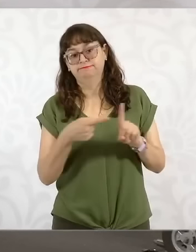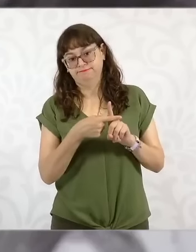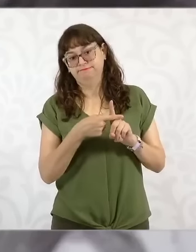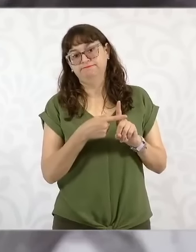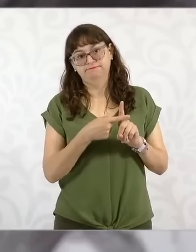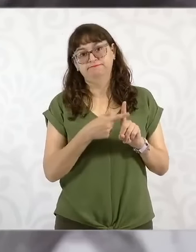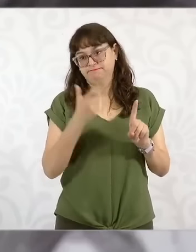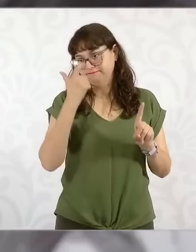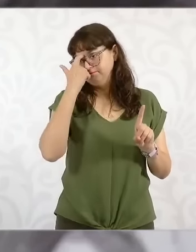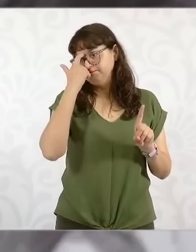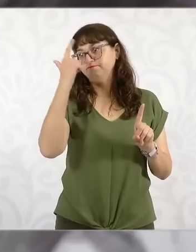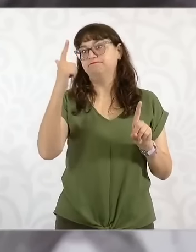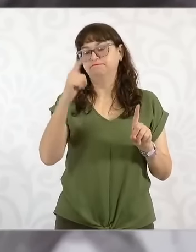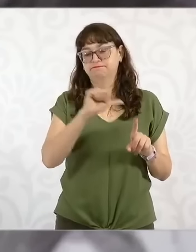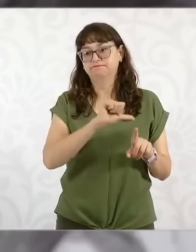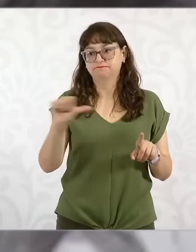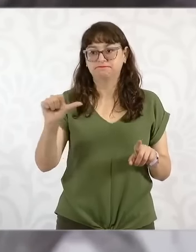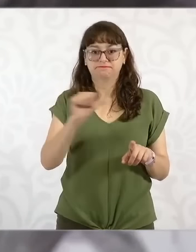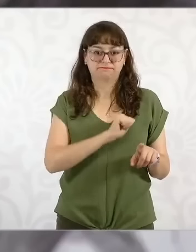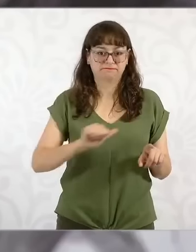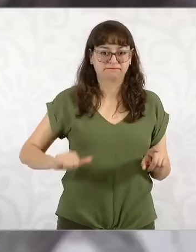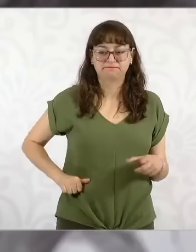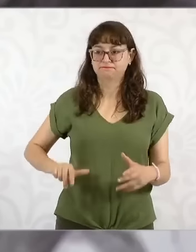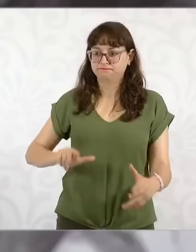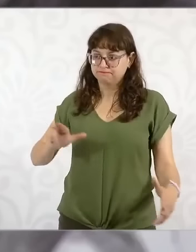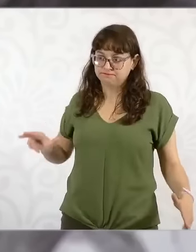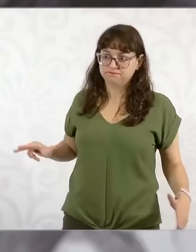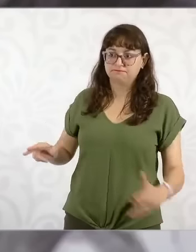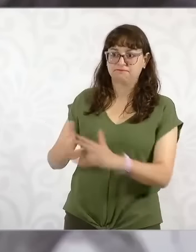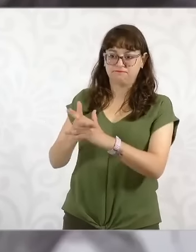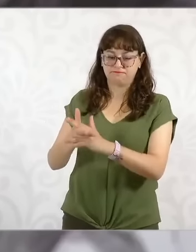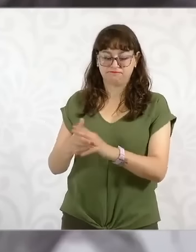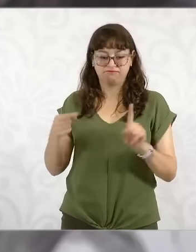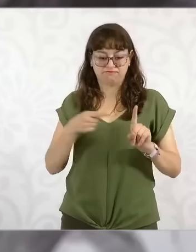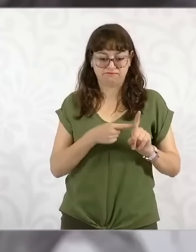autor intelectual del ataque al tener una participación directa en la decisión, planeación